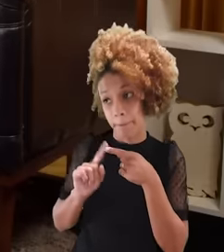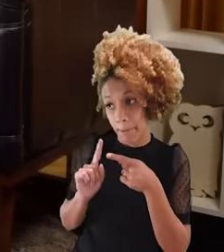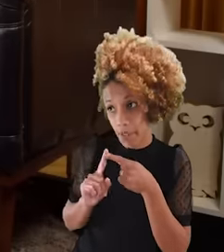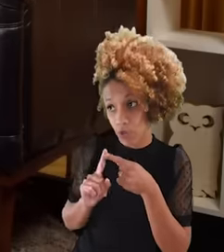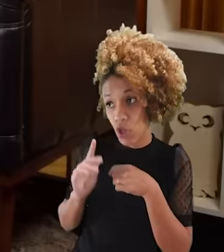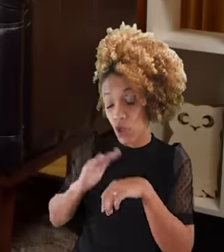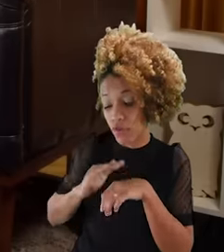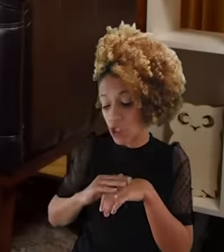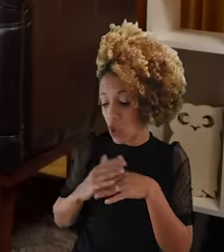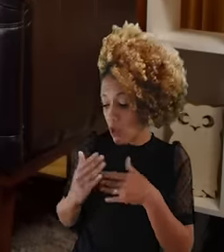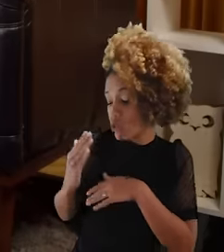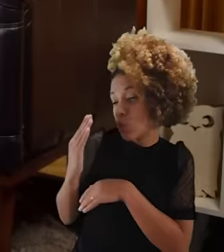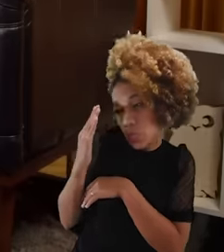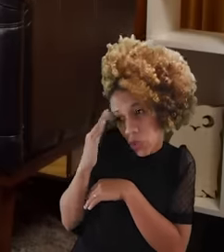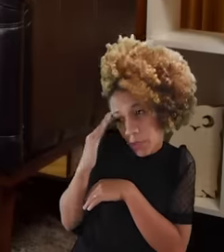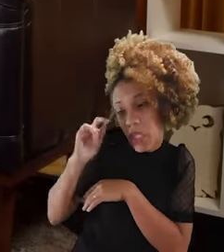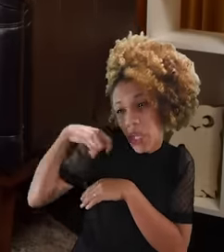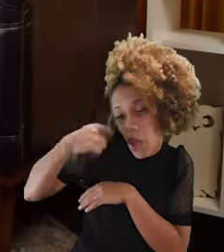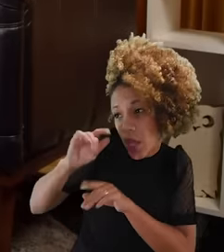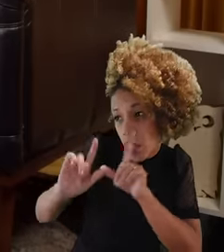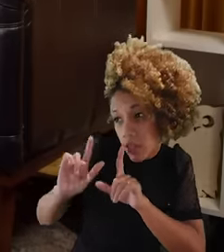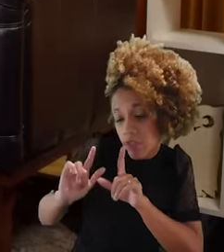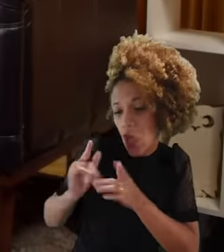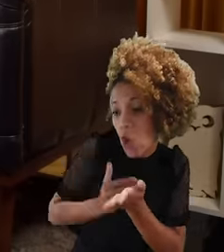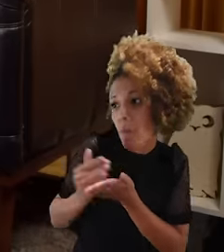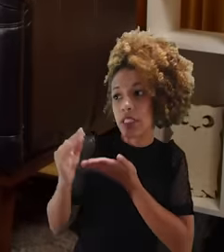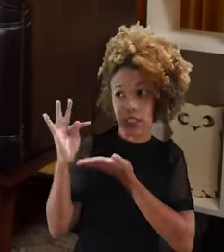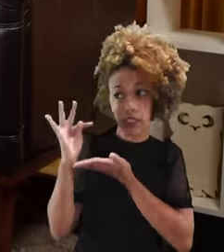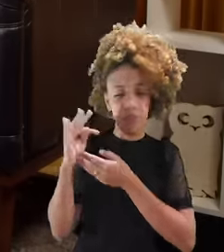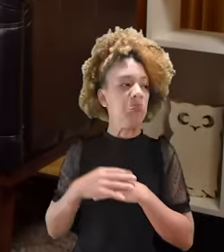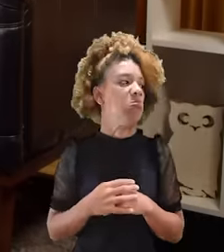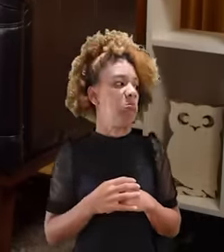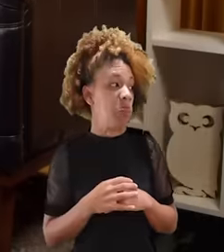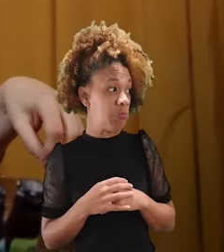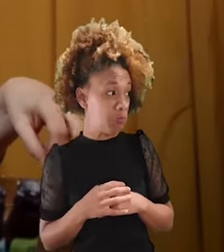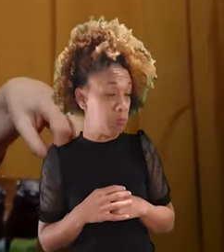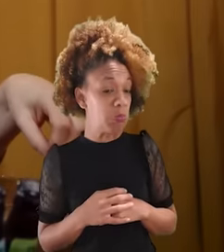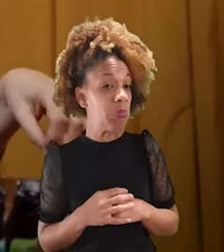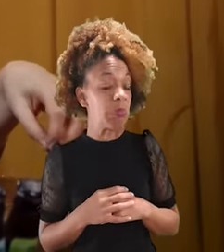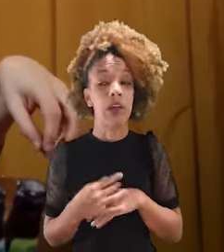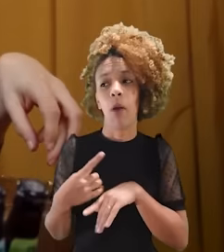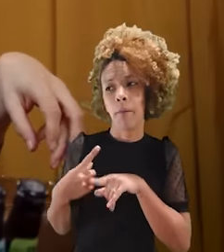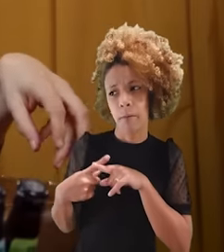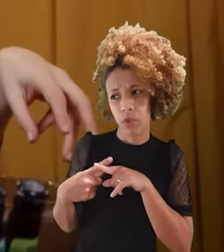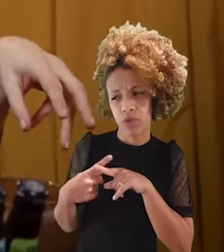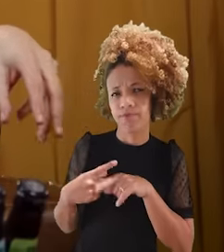fiz Quando eu soube que eu ia fazer televisão foi começar a terapia Opa porque eu falei vão dizer